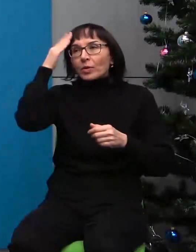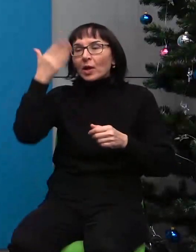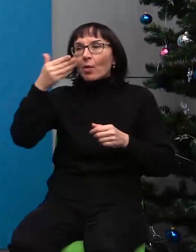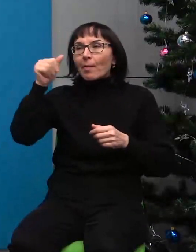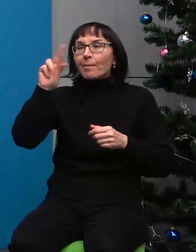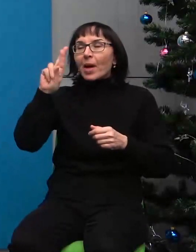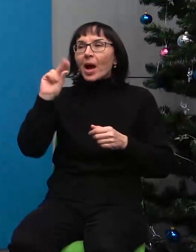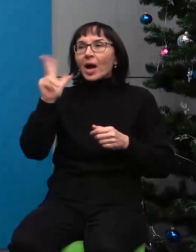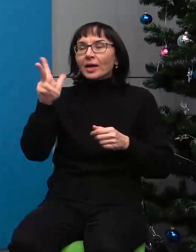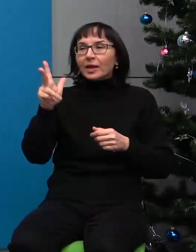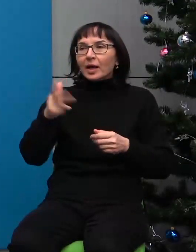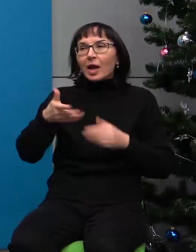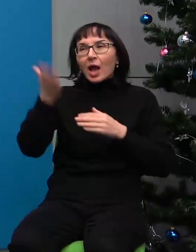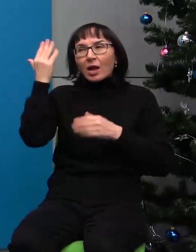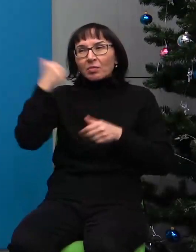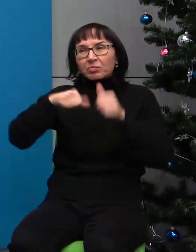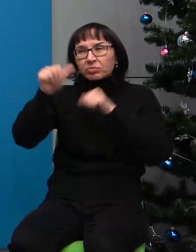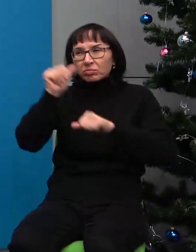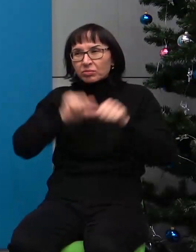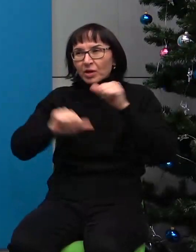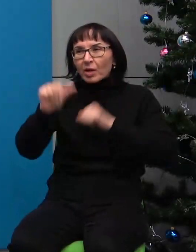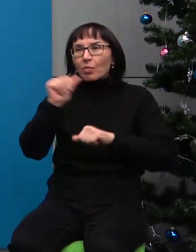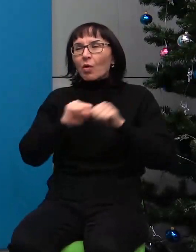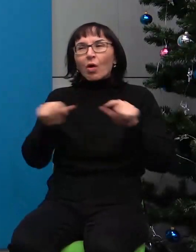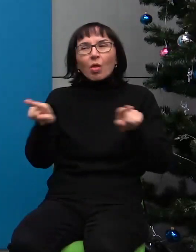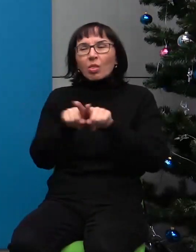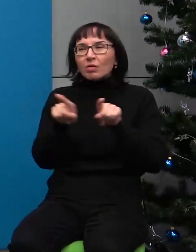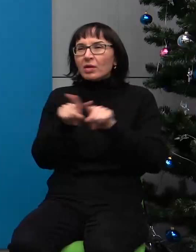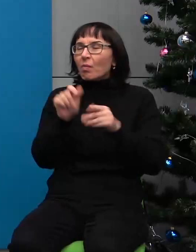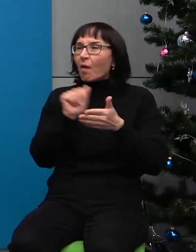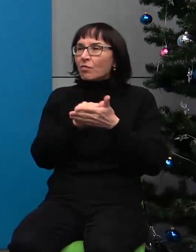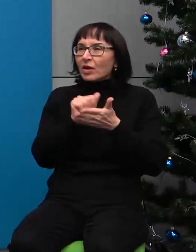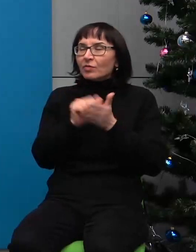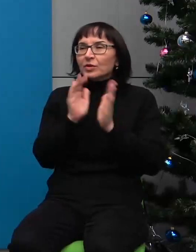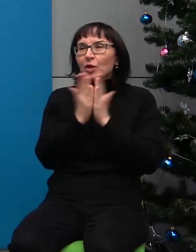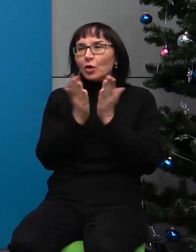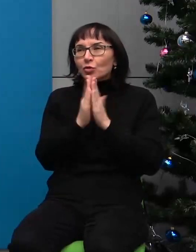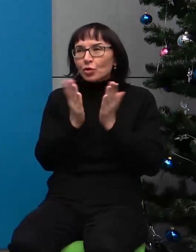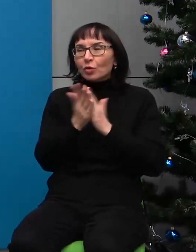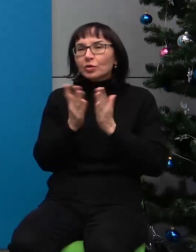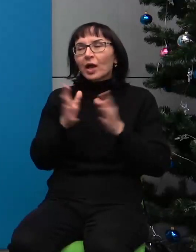a dzisiaj nawet w tym samym wydawnicy wydajemy książki, więc dzisiaj mógłbym rzec, że jestem przede wszystkim pisarzem,